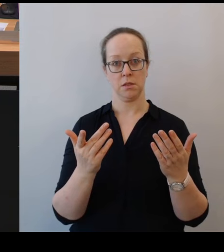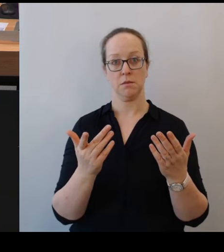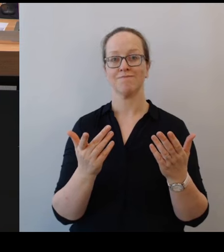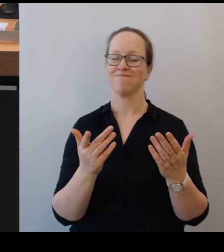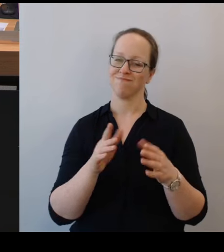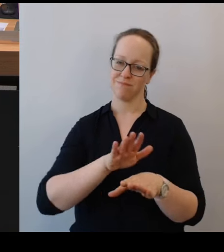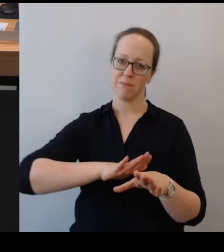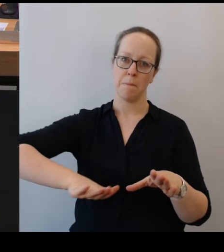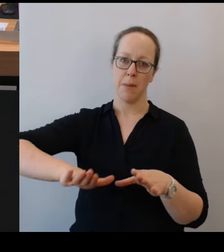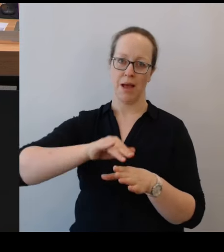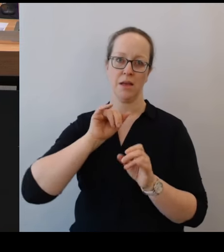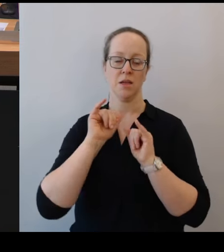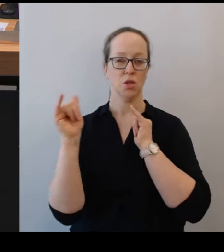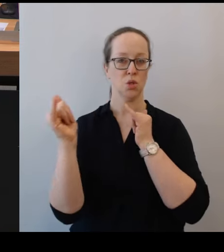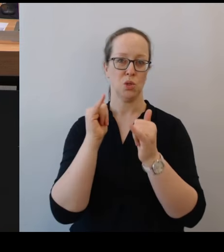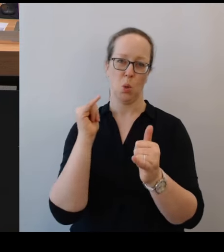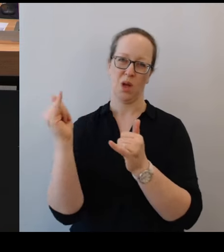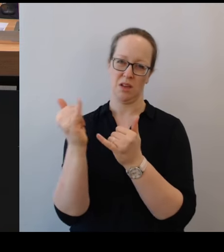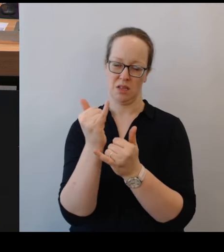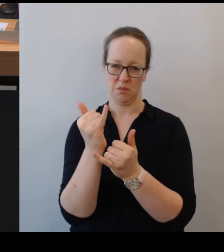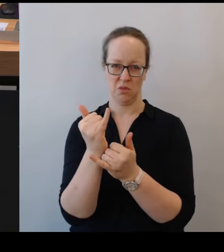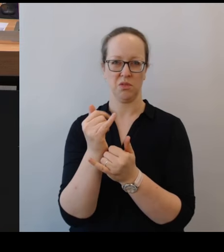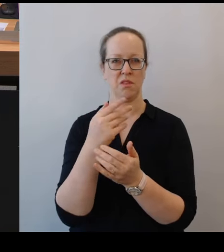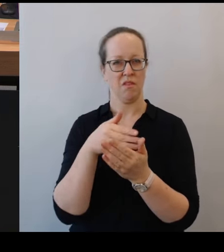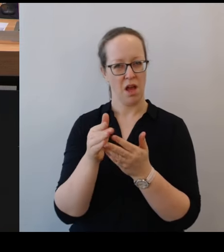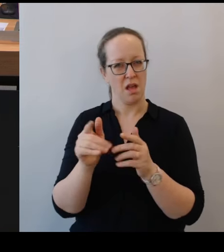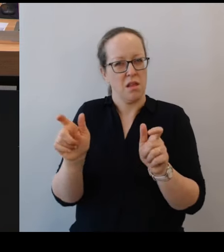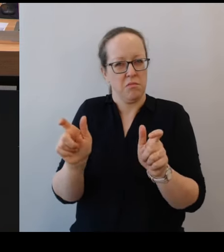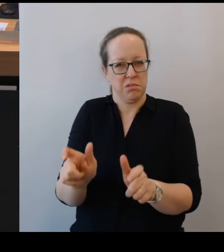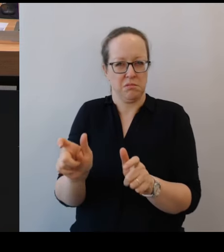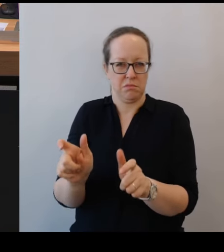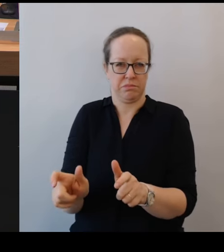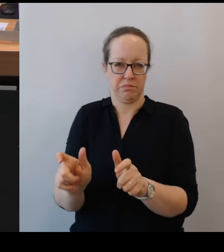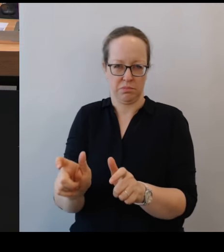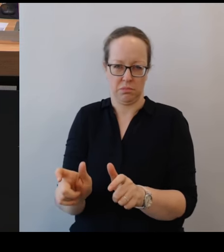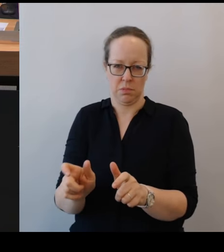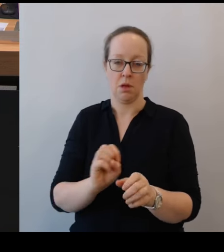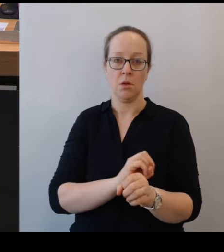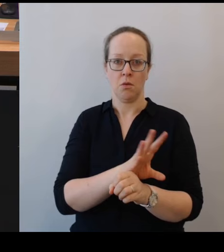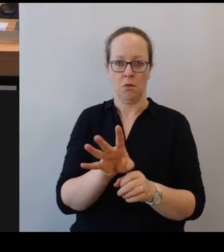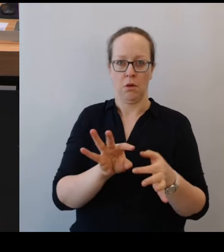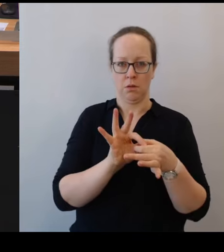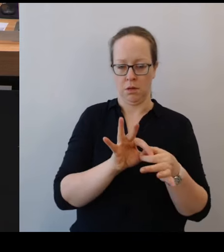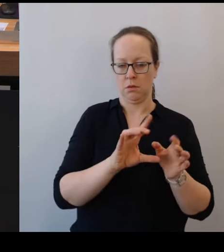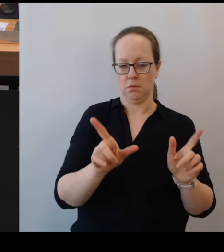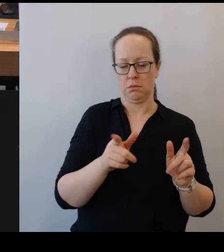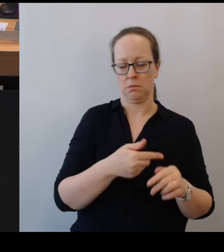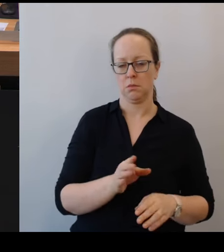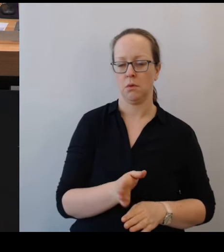Prüfstand bzw gehört abgeschafft.(Beifall) Gerade wenn sich das wirtschaftliche Umfeld in Deutschland